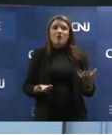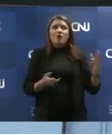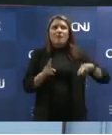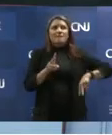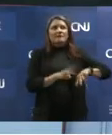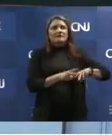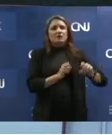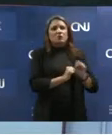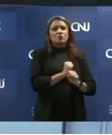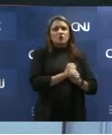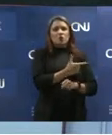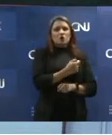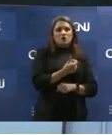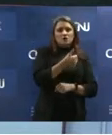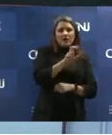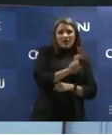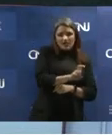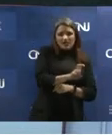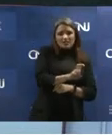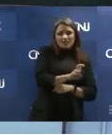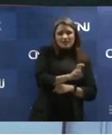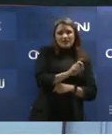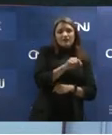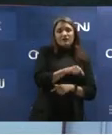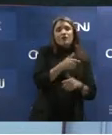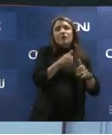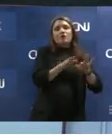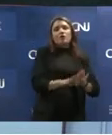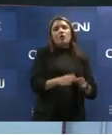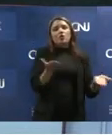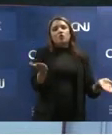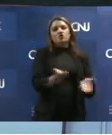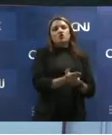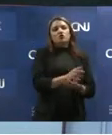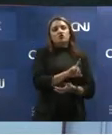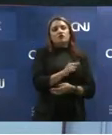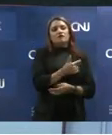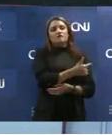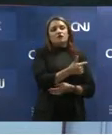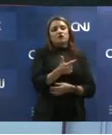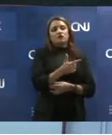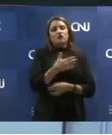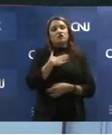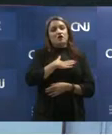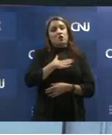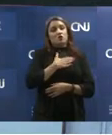ficou em cartório de 22 de agosto de 17, parado